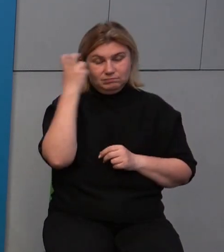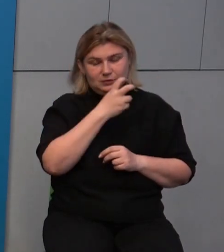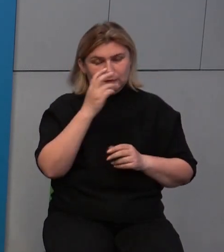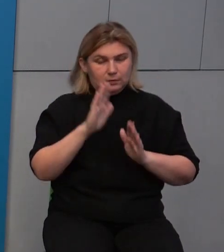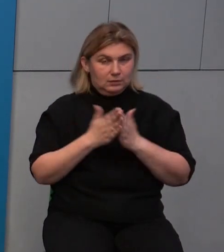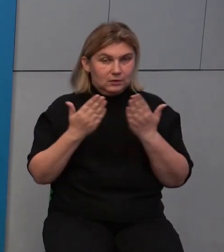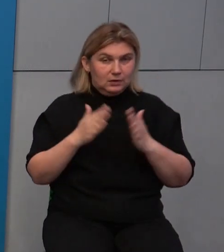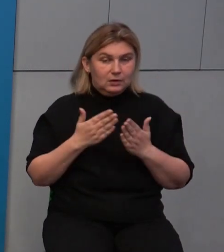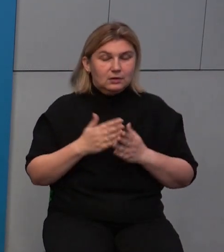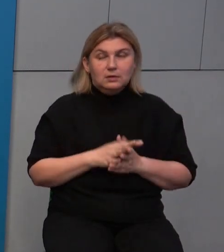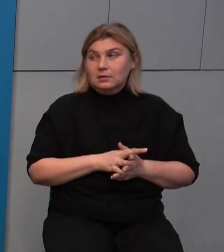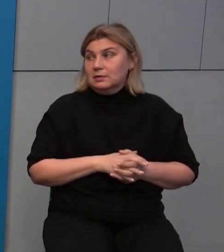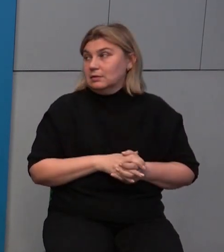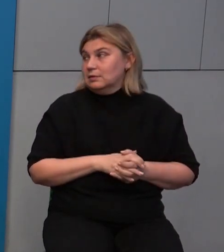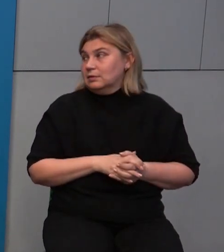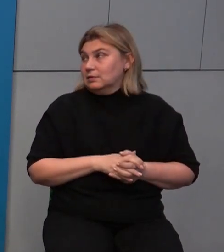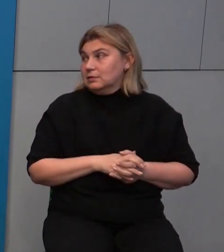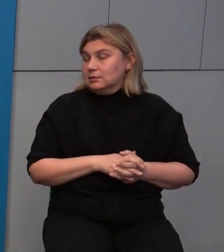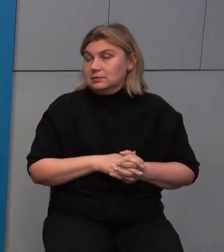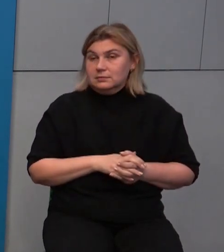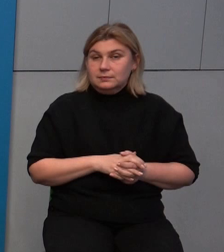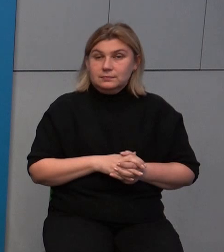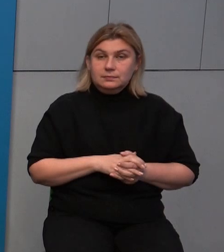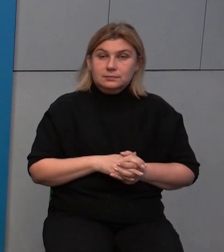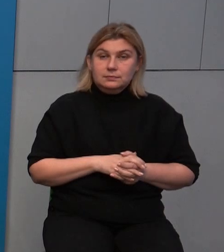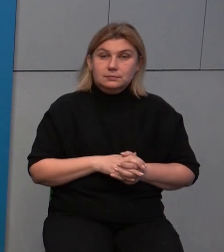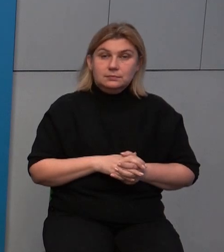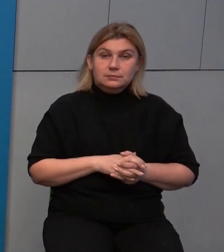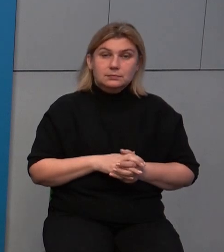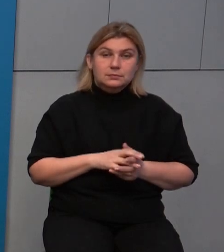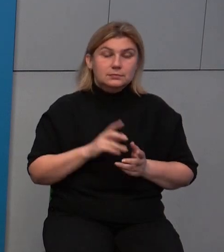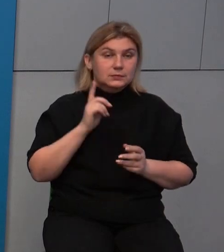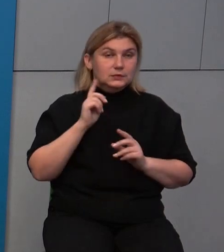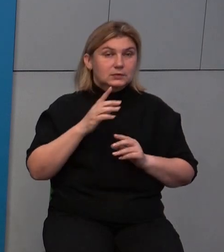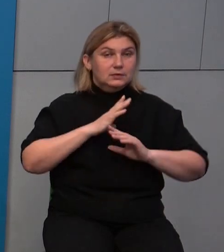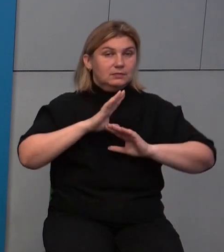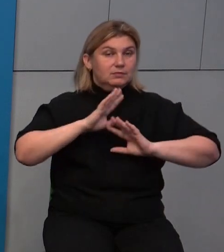Ale my tego wszystkiego nie opłakaliśmy.